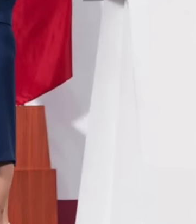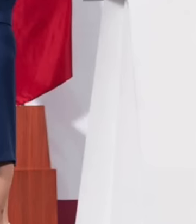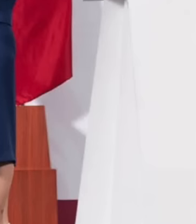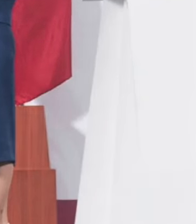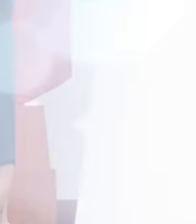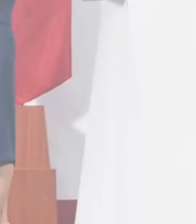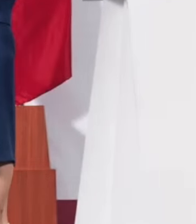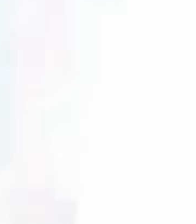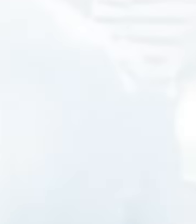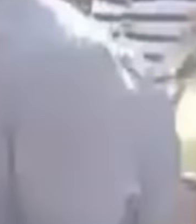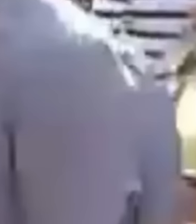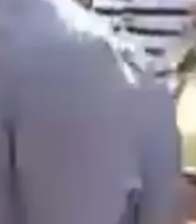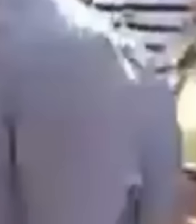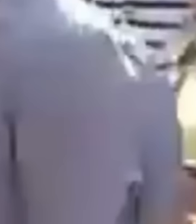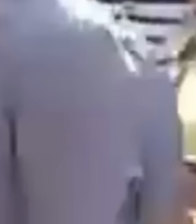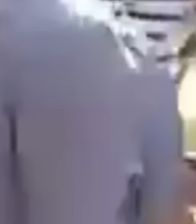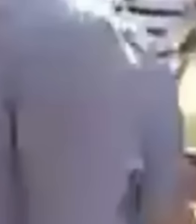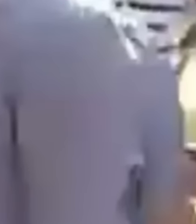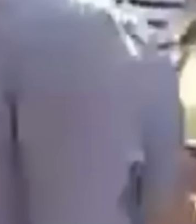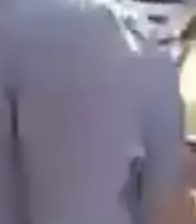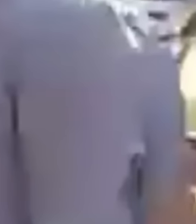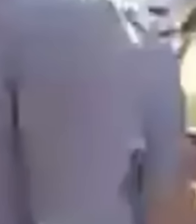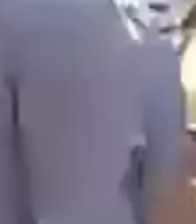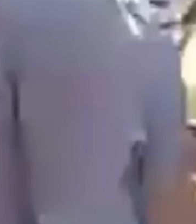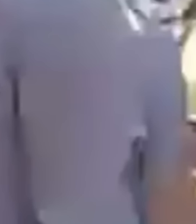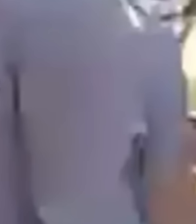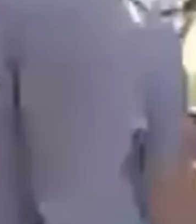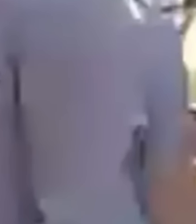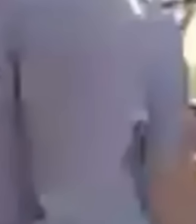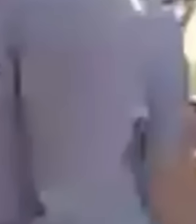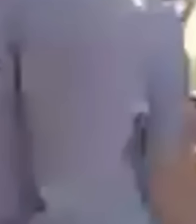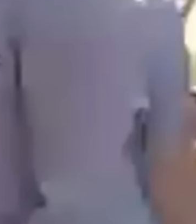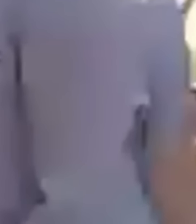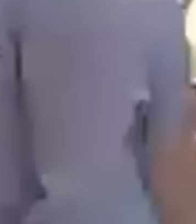que ha interpuesto una denuncia en contra del hombre que se le acercó en la calle y